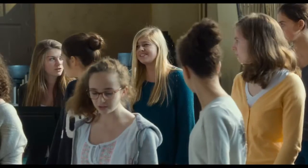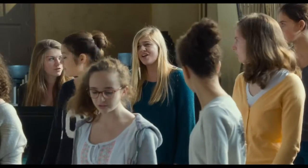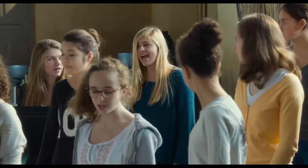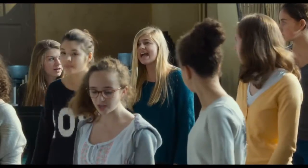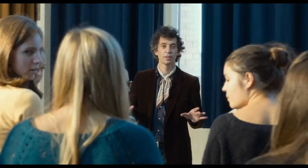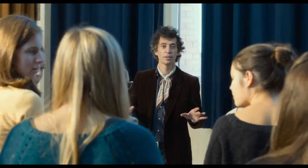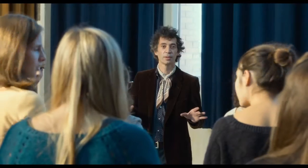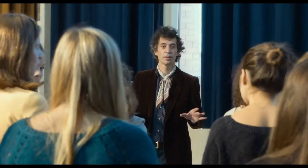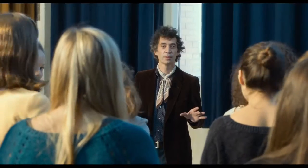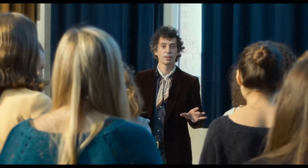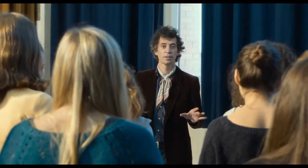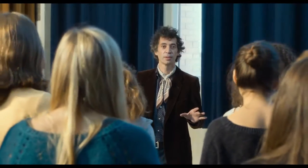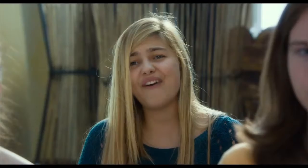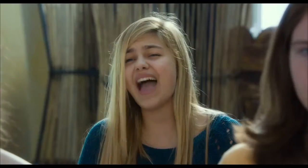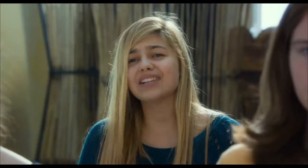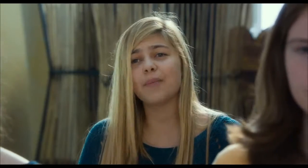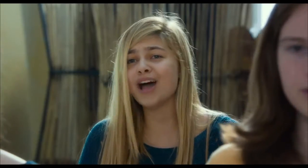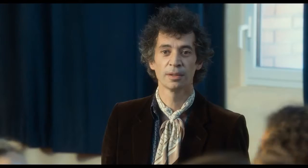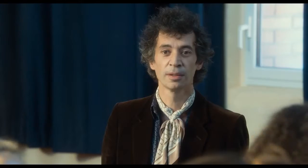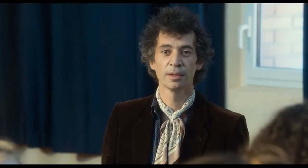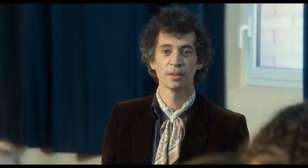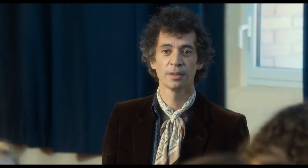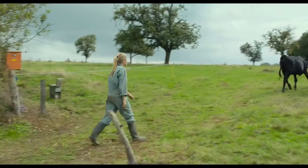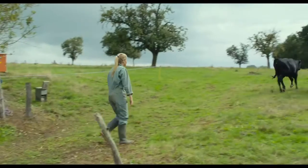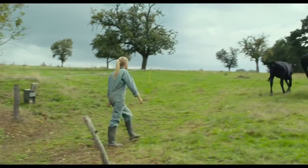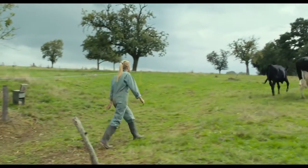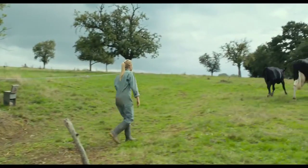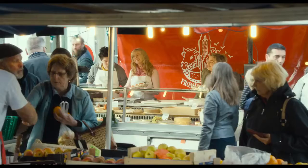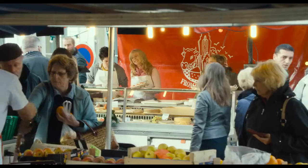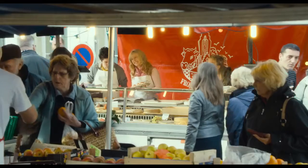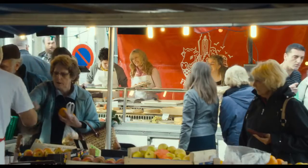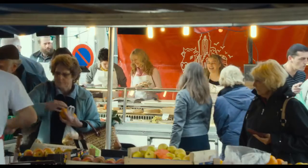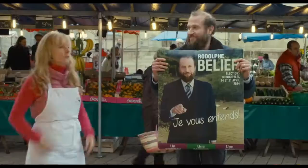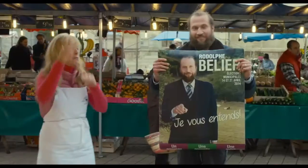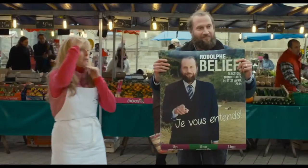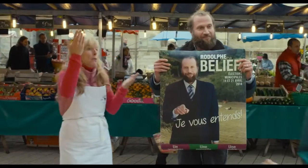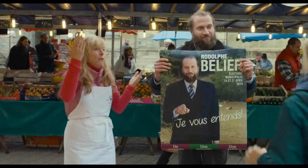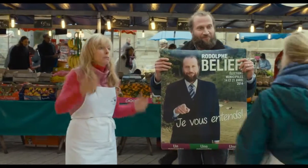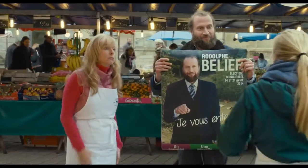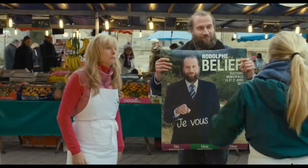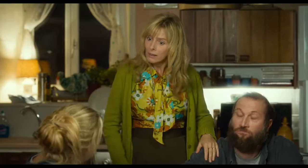(Gesangs-Solo) Mädchen: Der Hof, Der Markt... ... Papas Wahlkampf - wie Ihr das organisieren sollt?